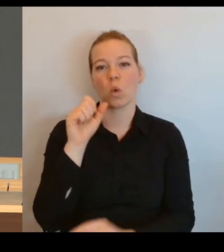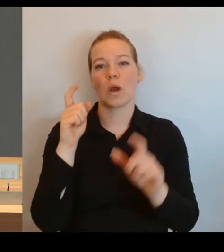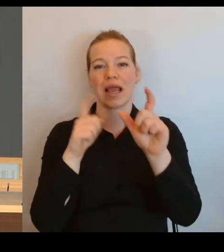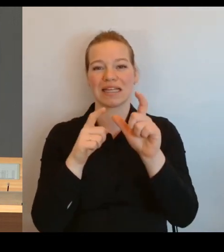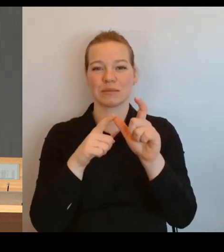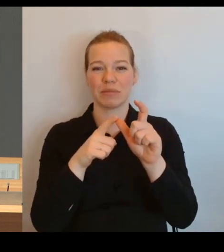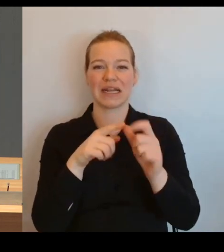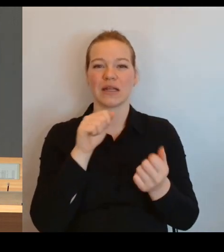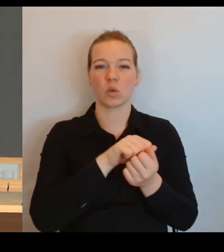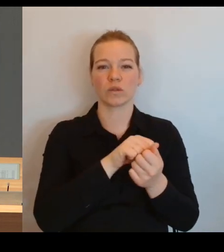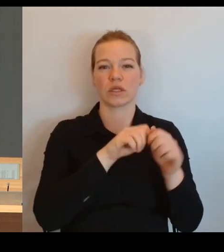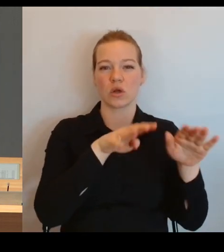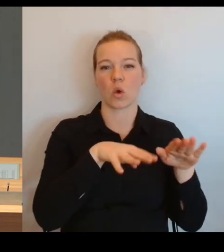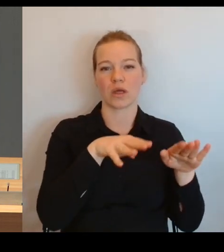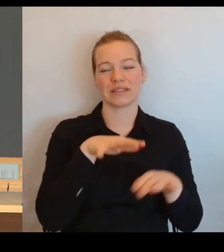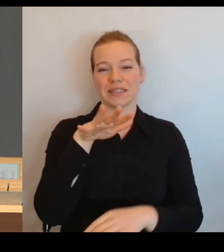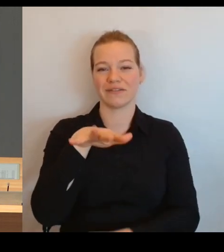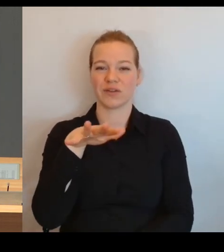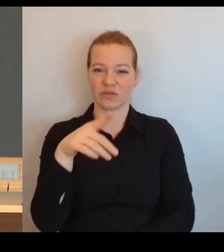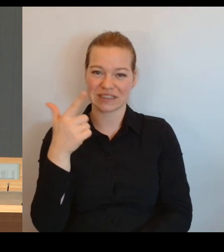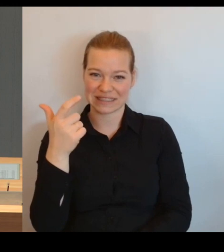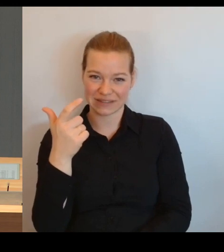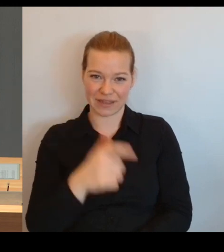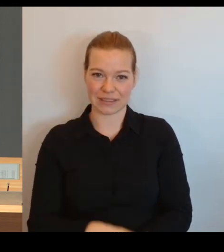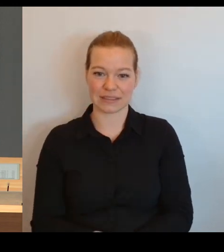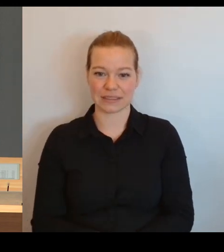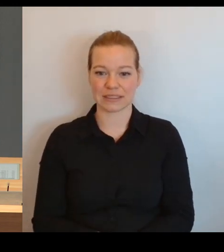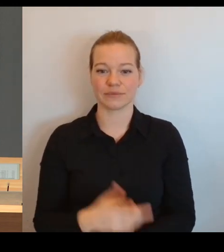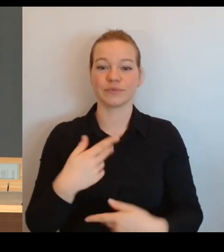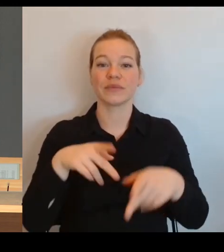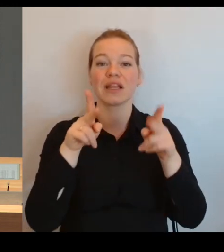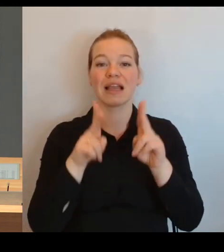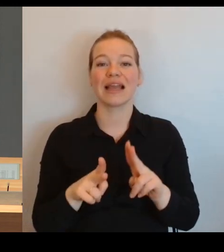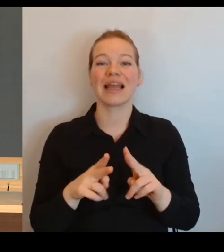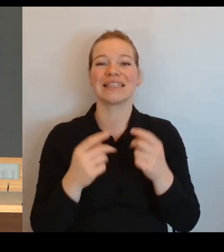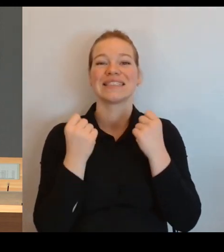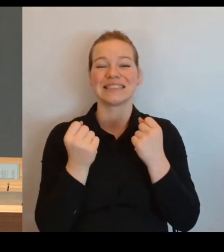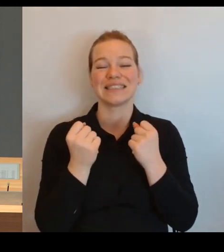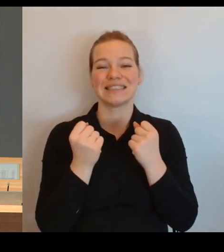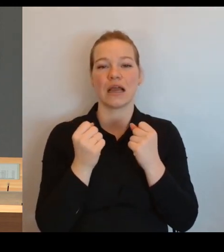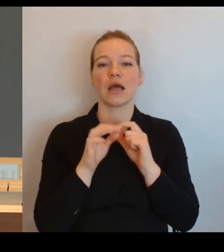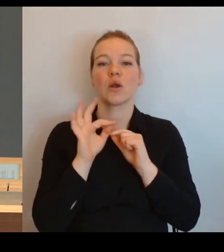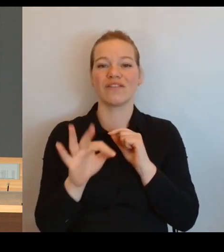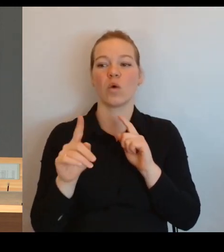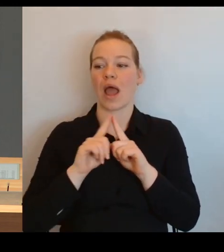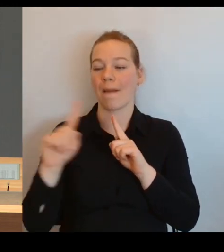ambulante Pflegedienste Erstattung er brachter Leistungen im Falle der Rechtsnachfolge.